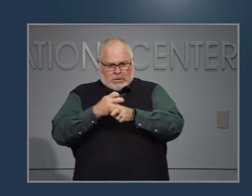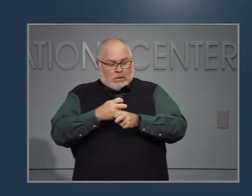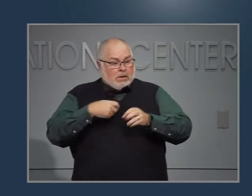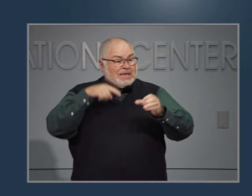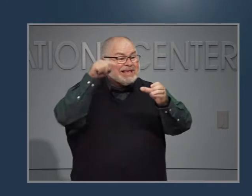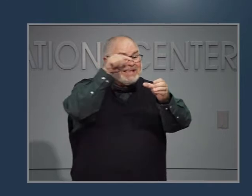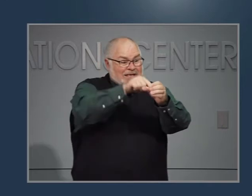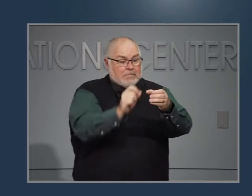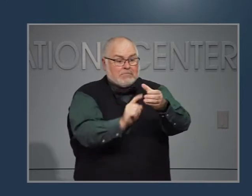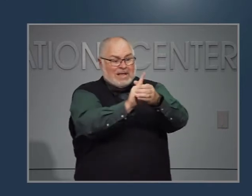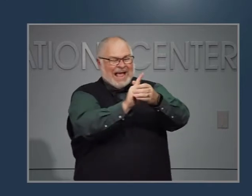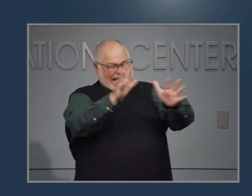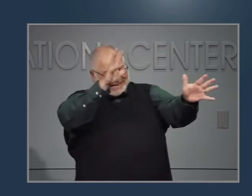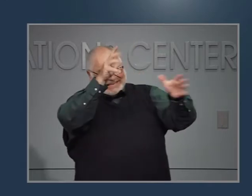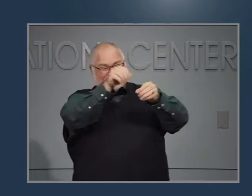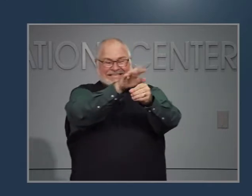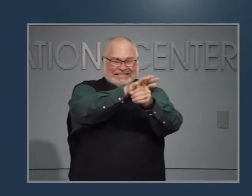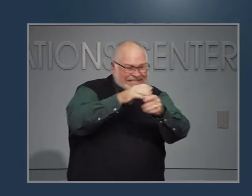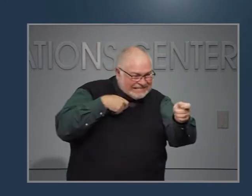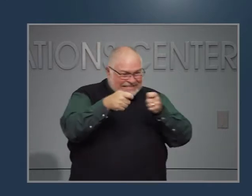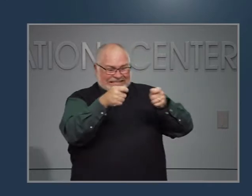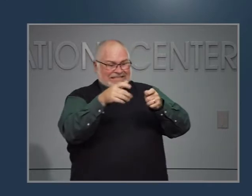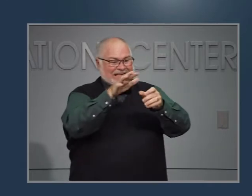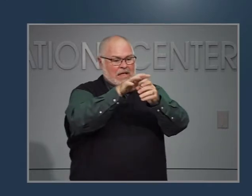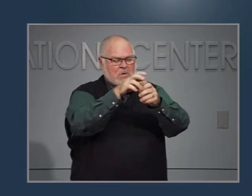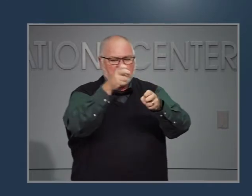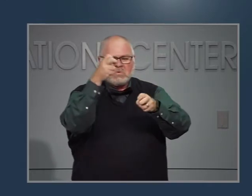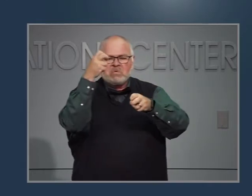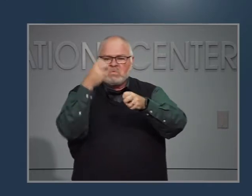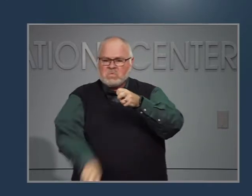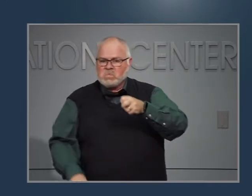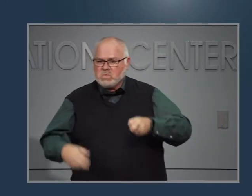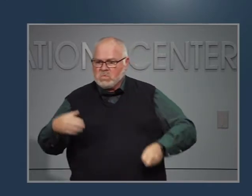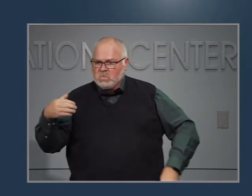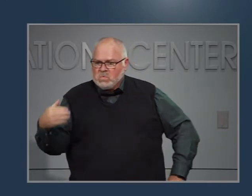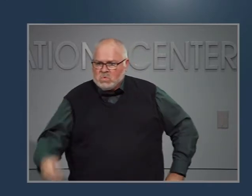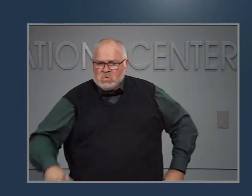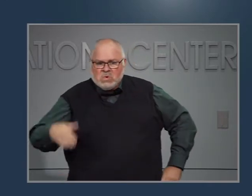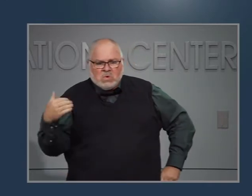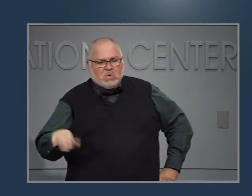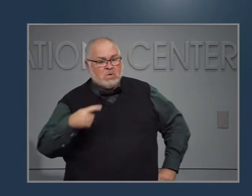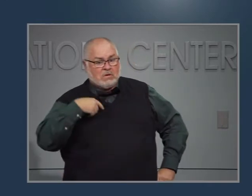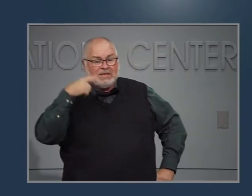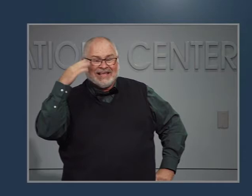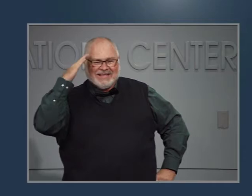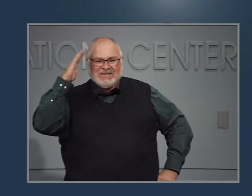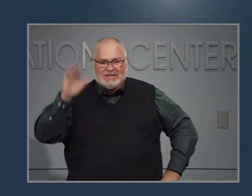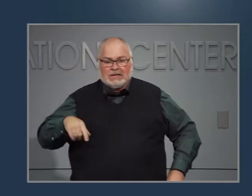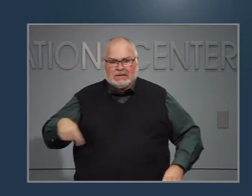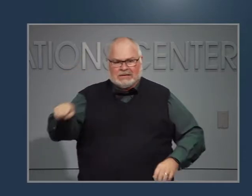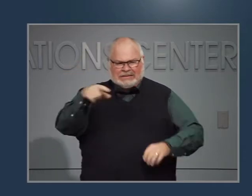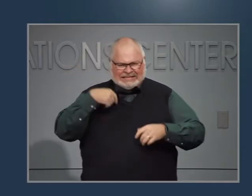un brote de covid diecinueve. La seguridad de estas instalaciones ha sido una prioridad como dije desde el